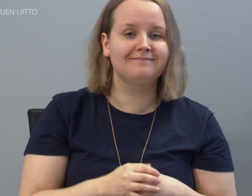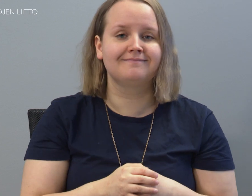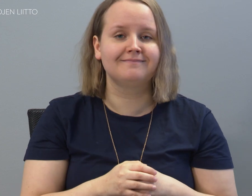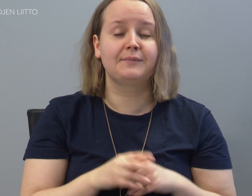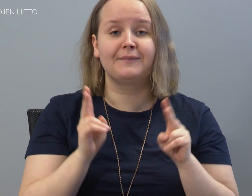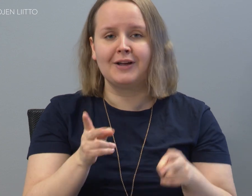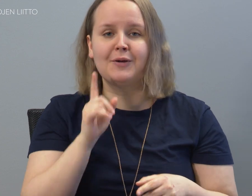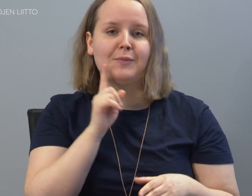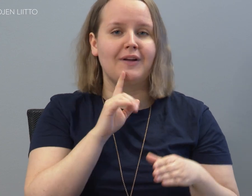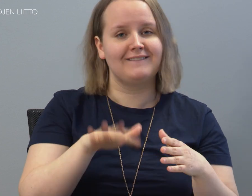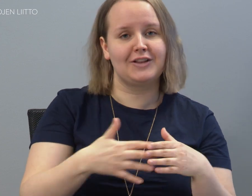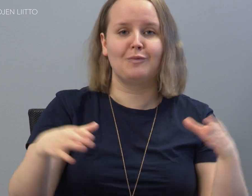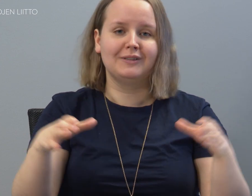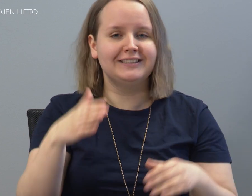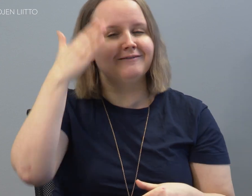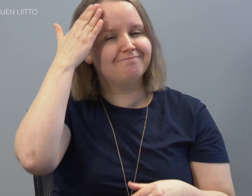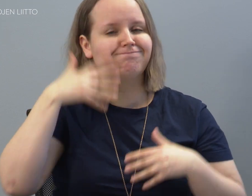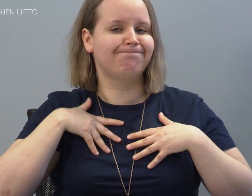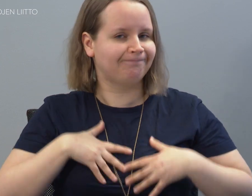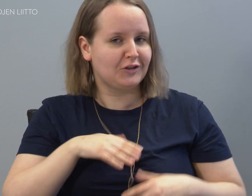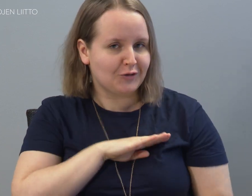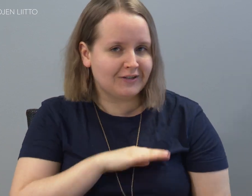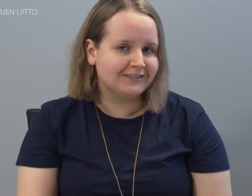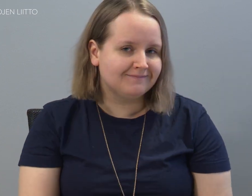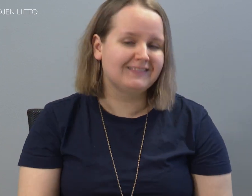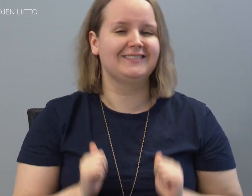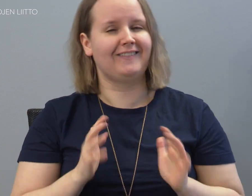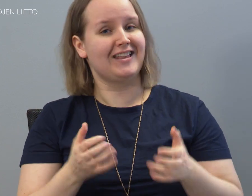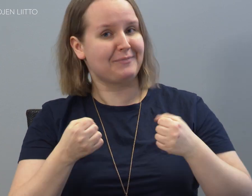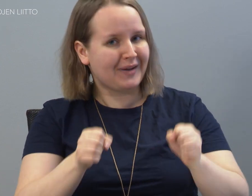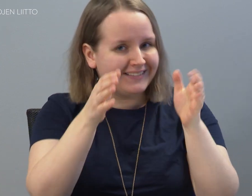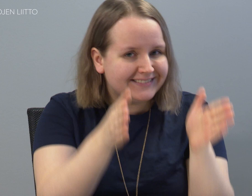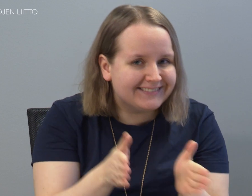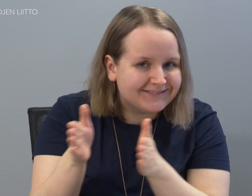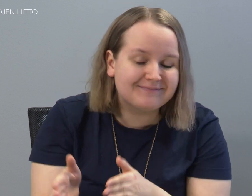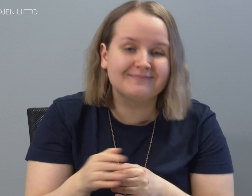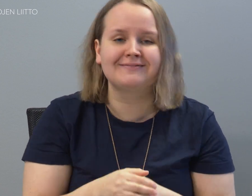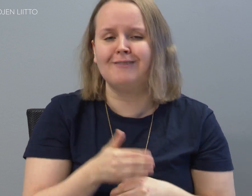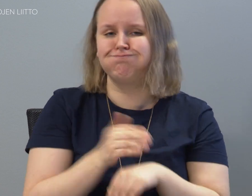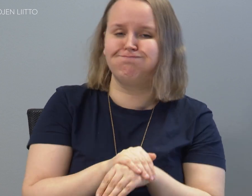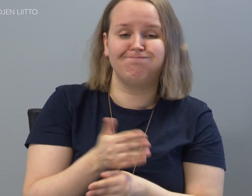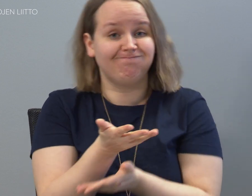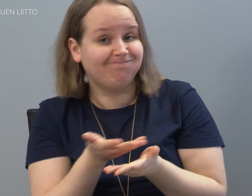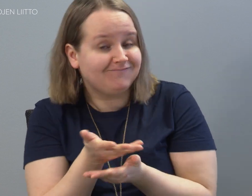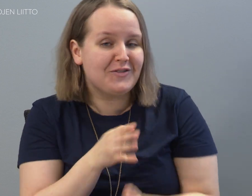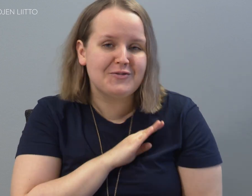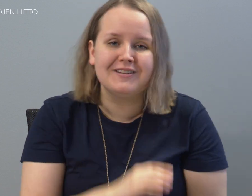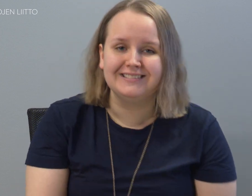sekä viittomakielisen kulttuurin tuntemusta. Työ edellyttää reipasta mieltä ja hyviä vuorovaikutustaitoja.